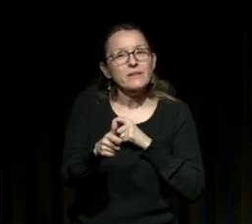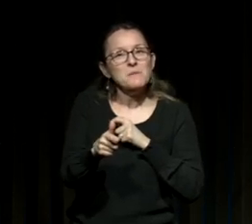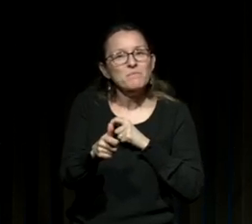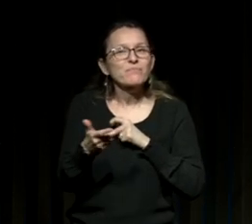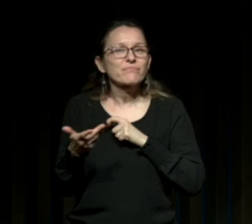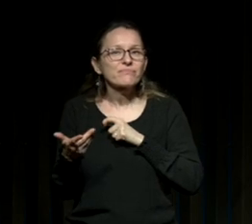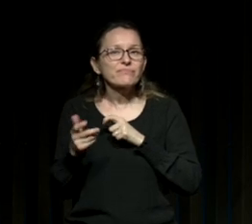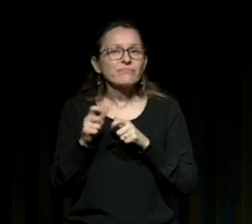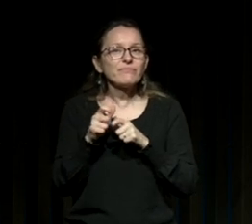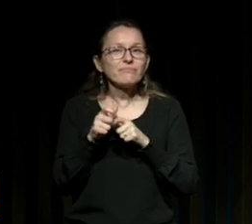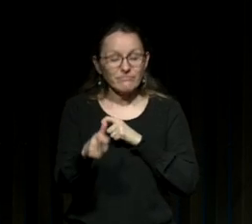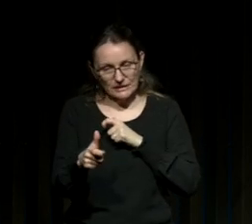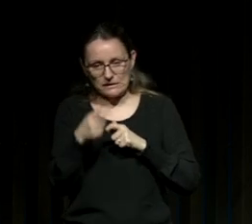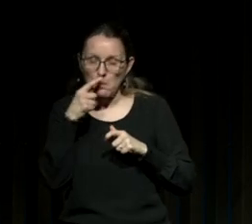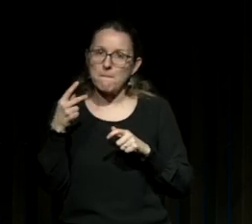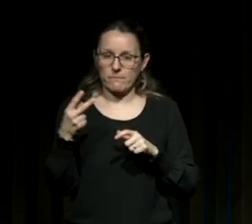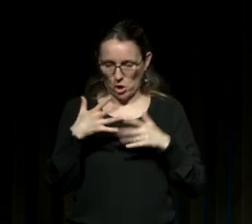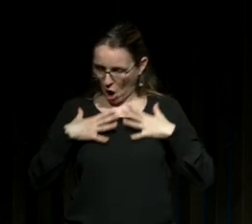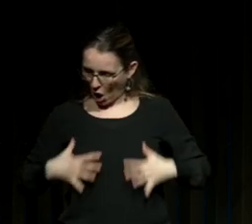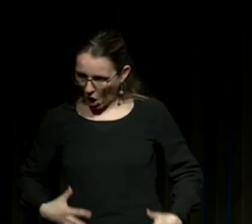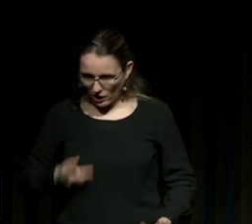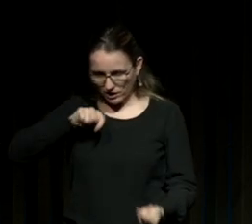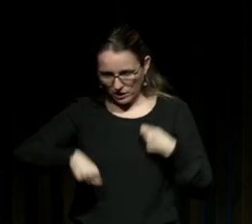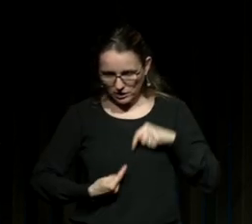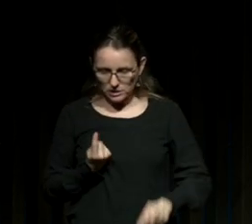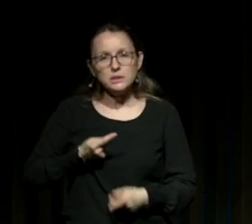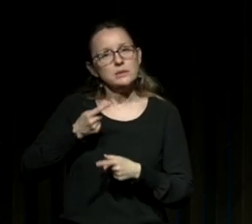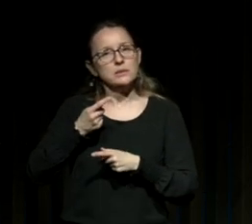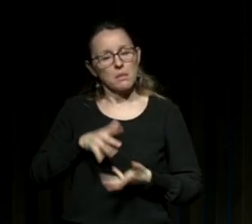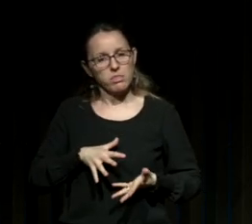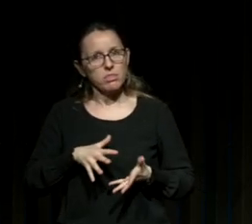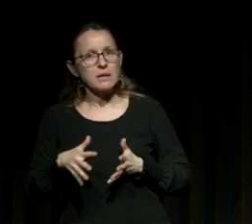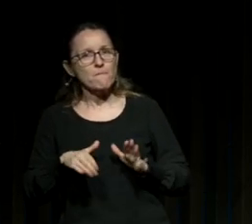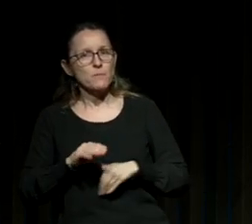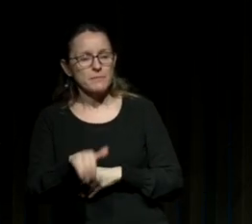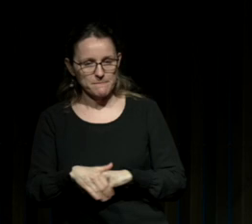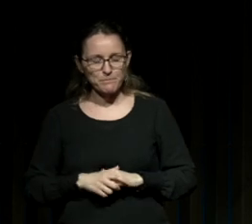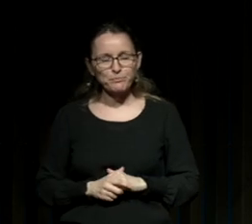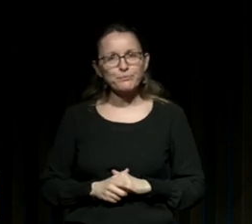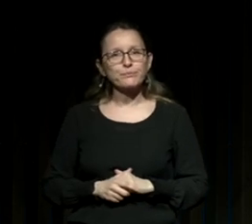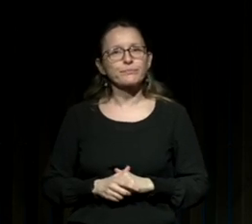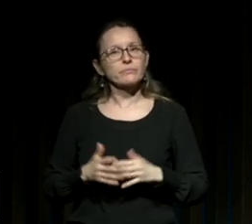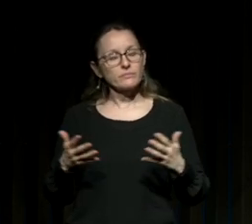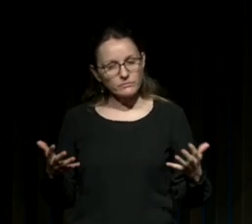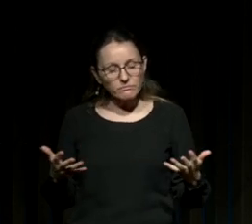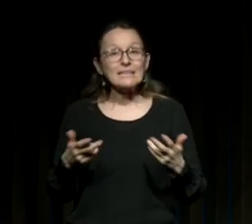avoir des effets délétères sur le métabolisme et puis enfin ces complications psychosociale tu peux